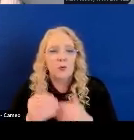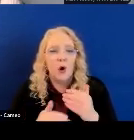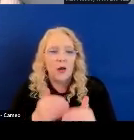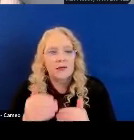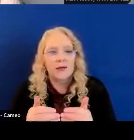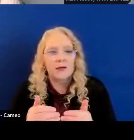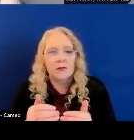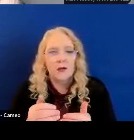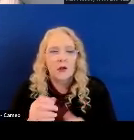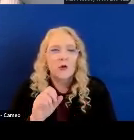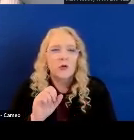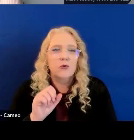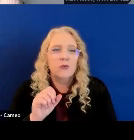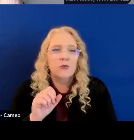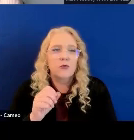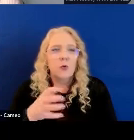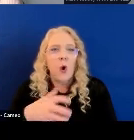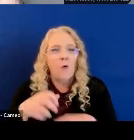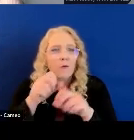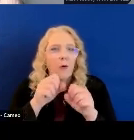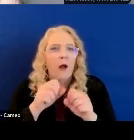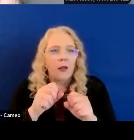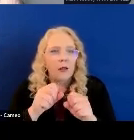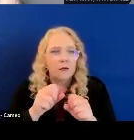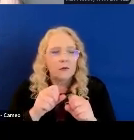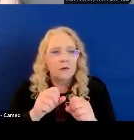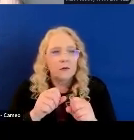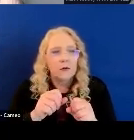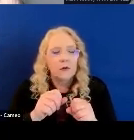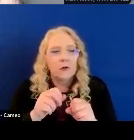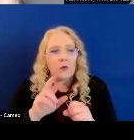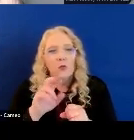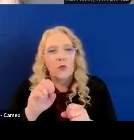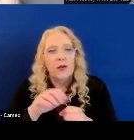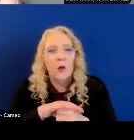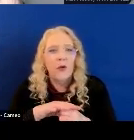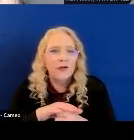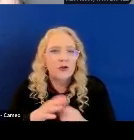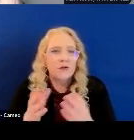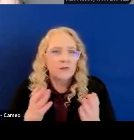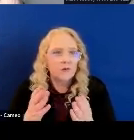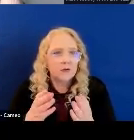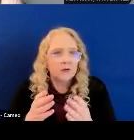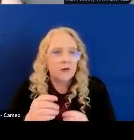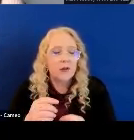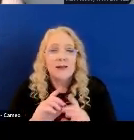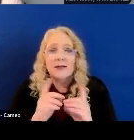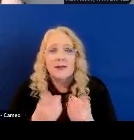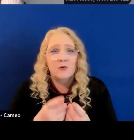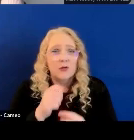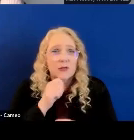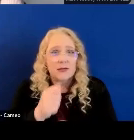el distrito no puede usar el proceso debido para anular la revocación de servicios.